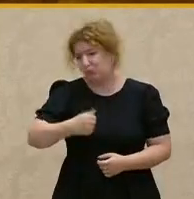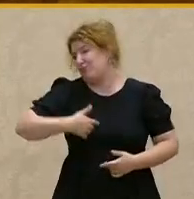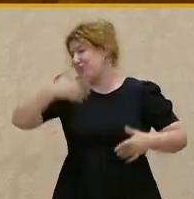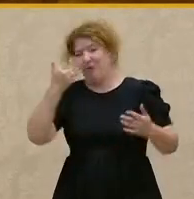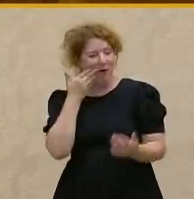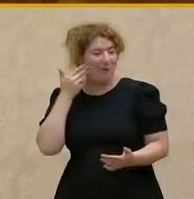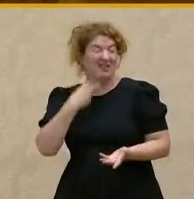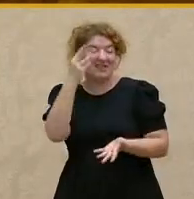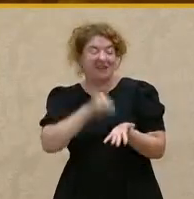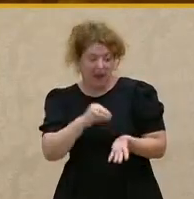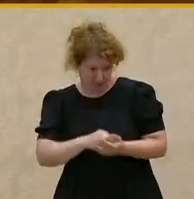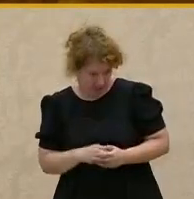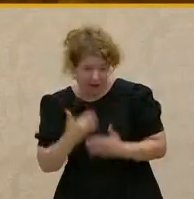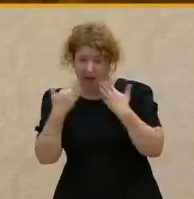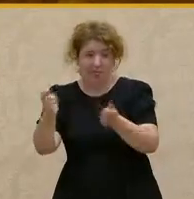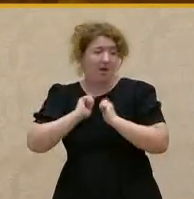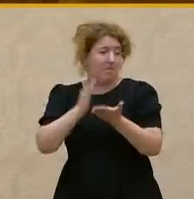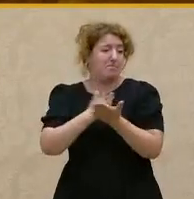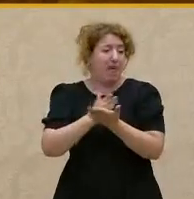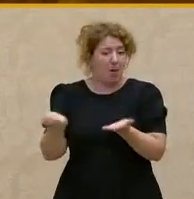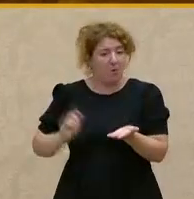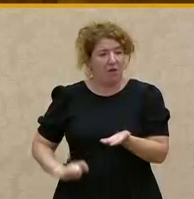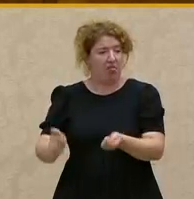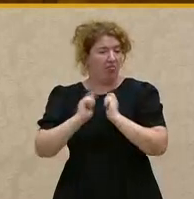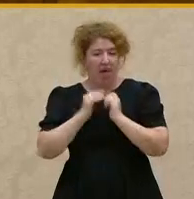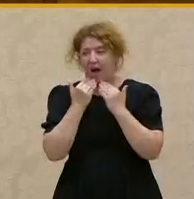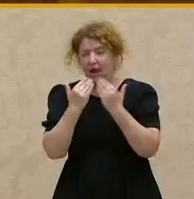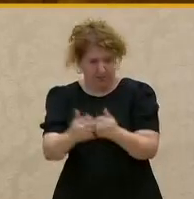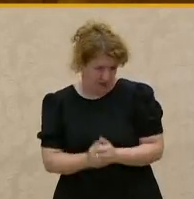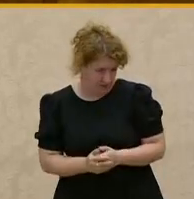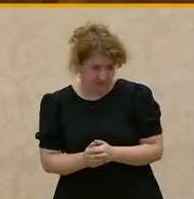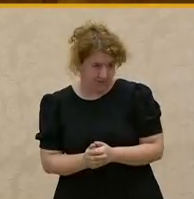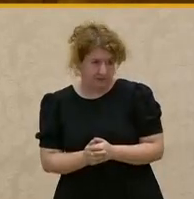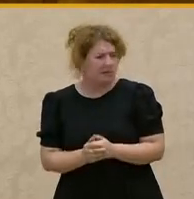y eso es gracias a los profesionales, yo estoy muy orgullosa. Y que siga habiendo